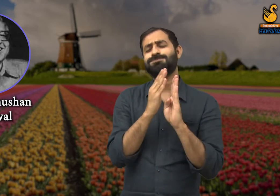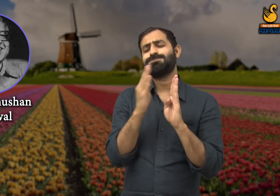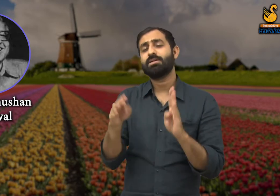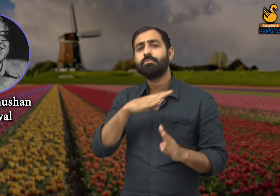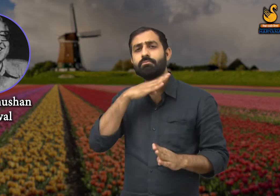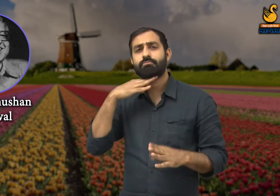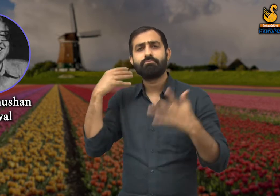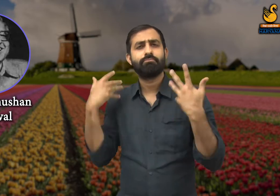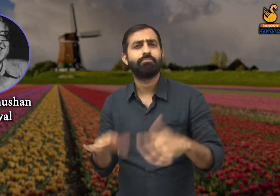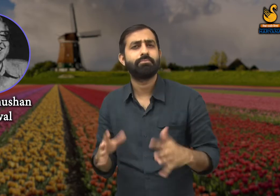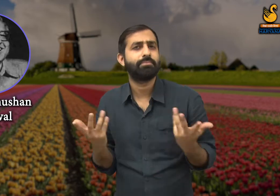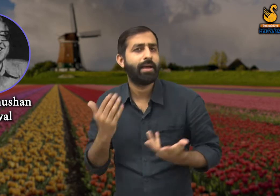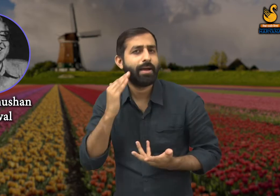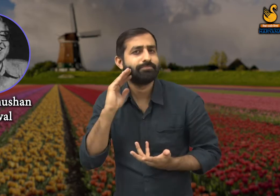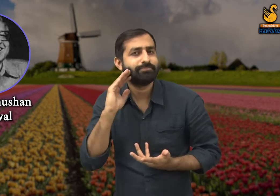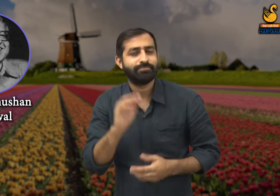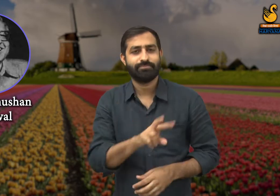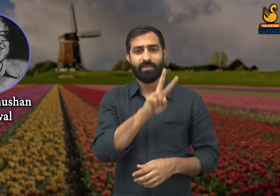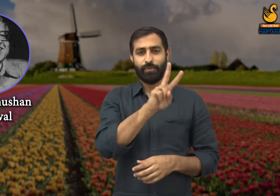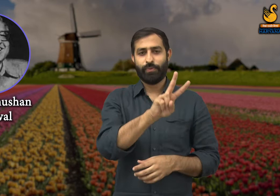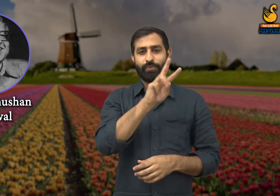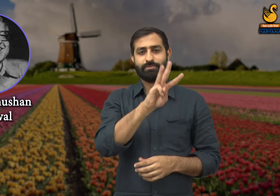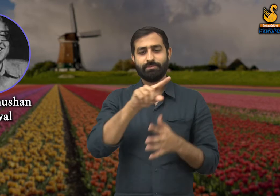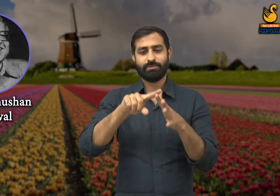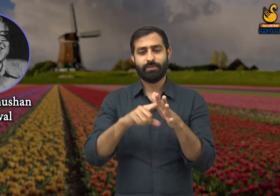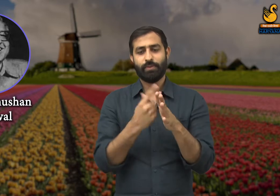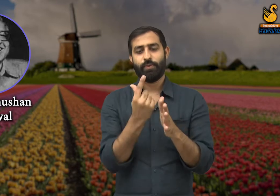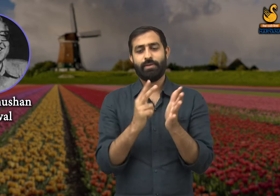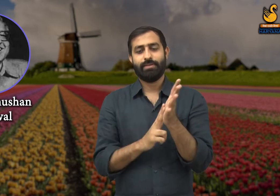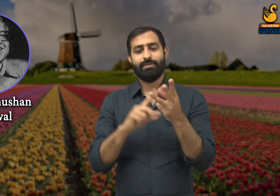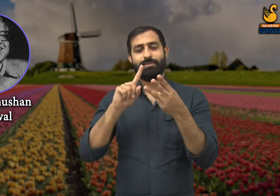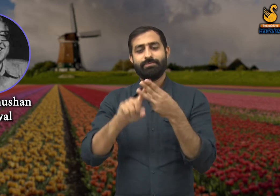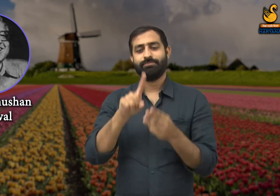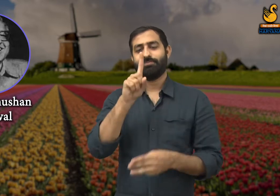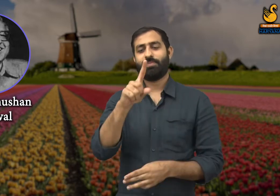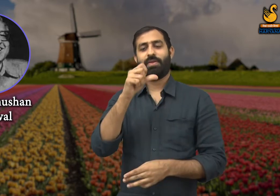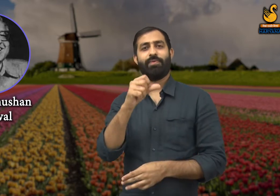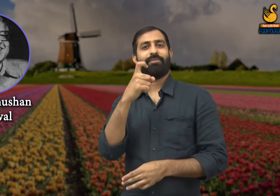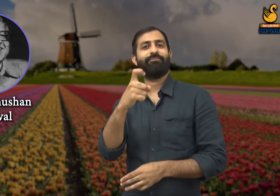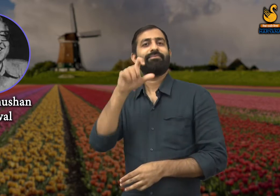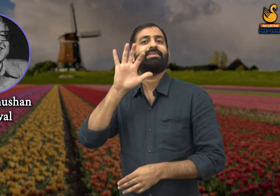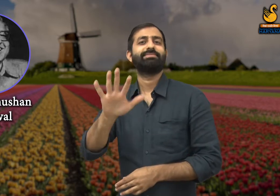और उनकी मृत्यु 23 जून सन 1975 में हुई.